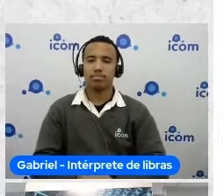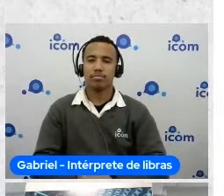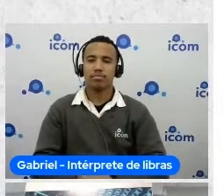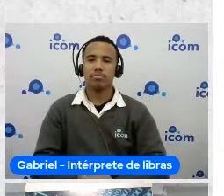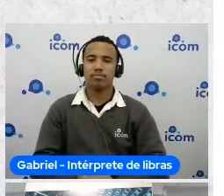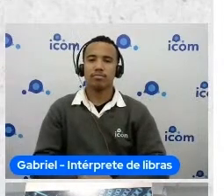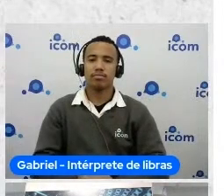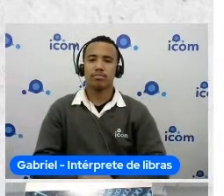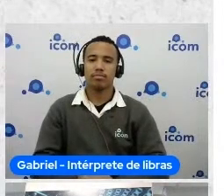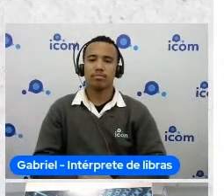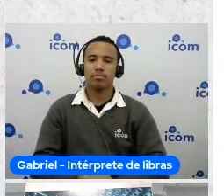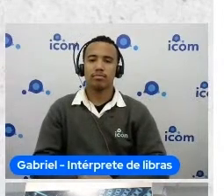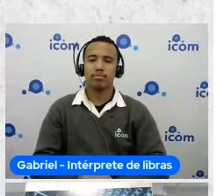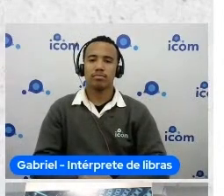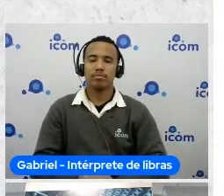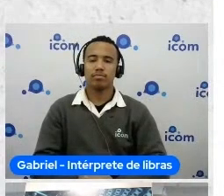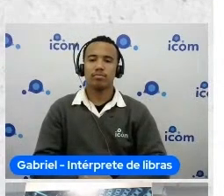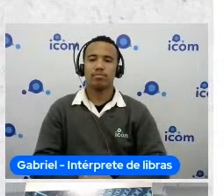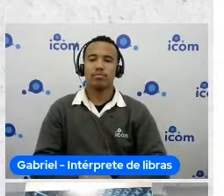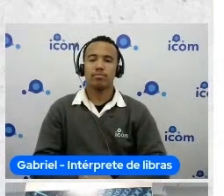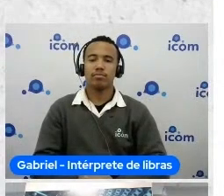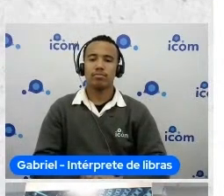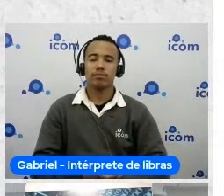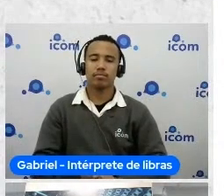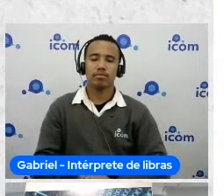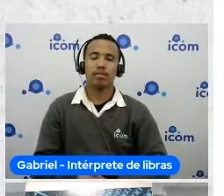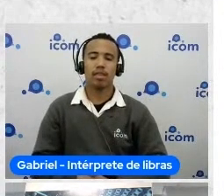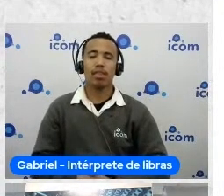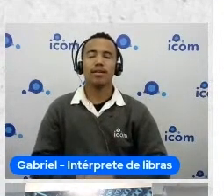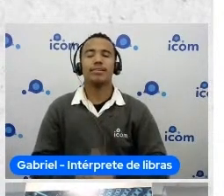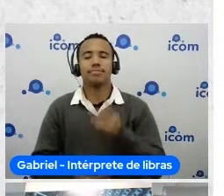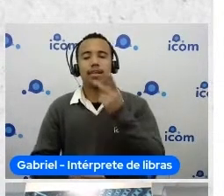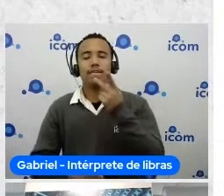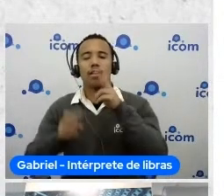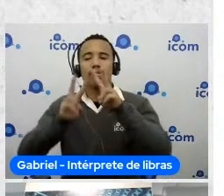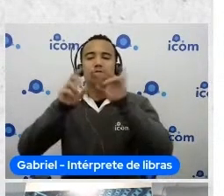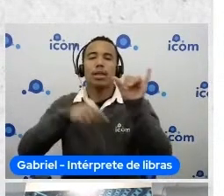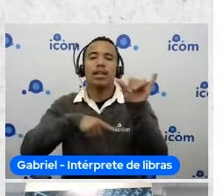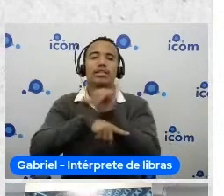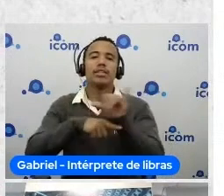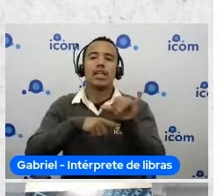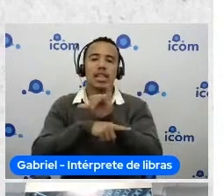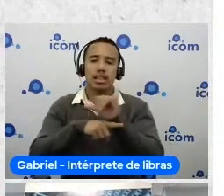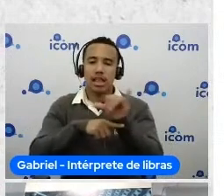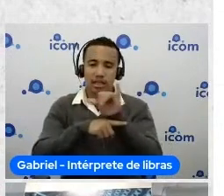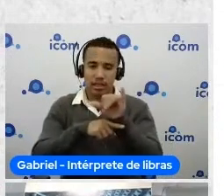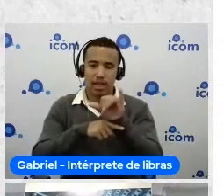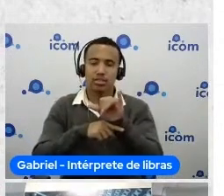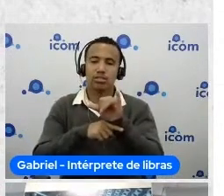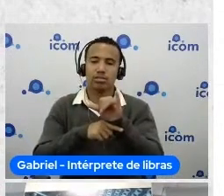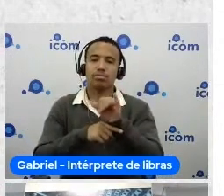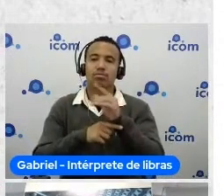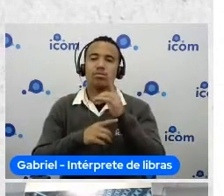Bom, falando de dentro da estratégia de crescimento da AngloAmerican, encontra-se o